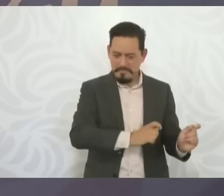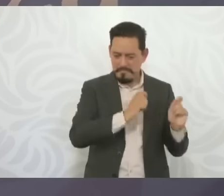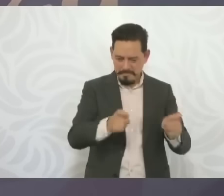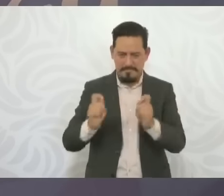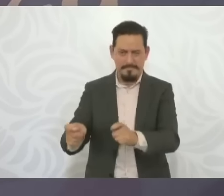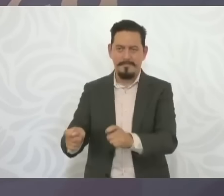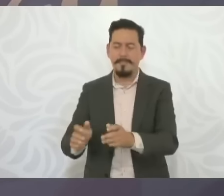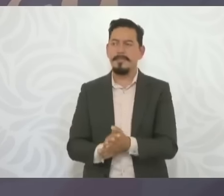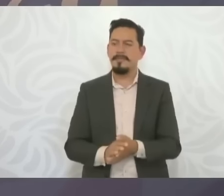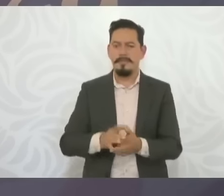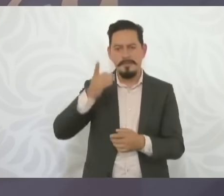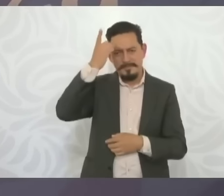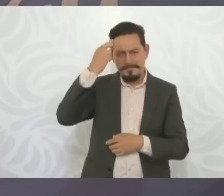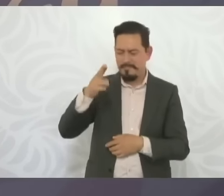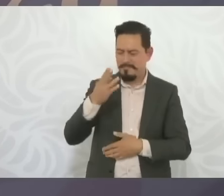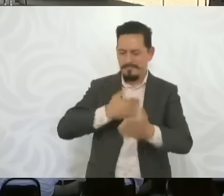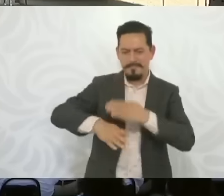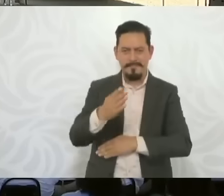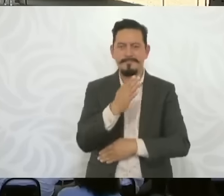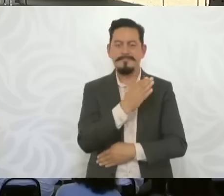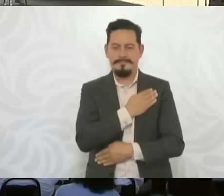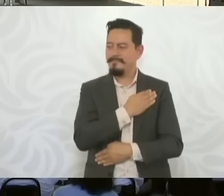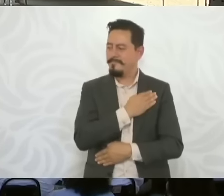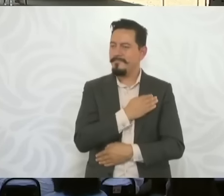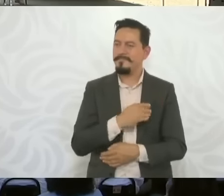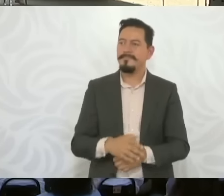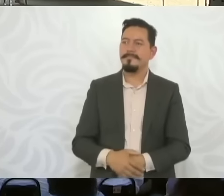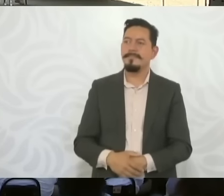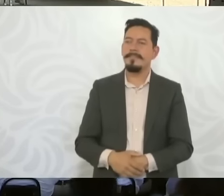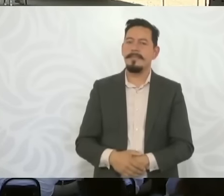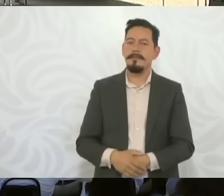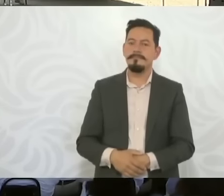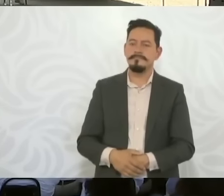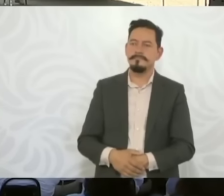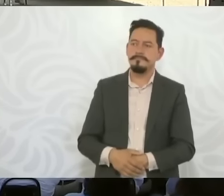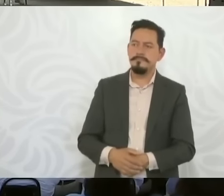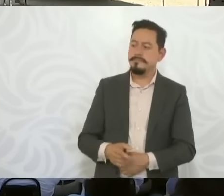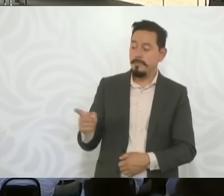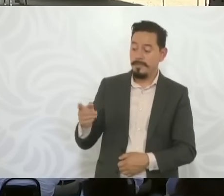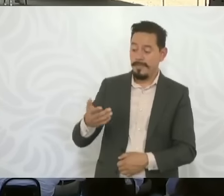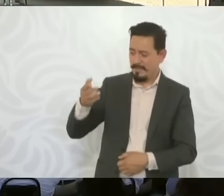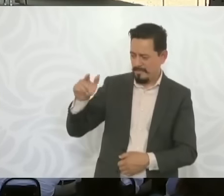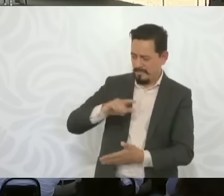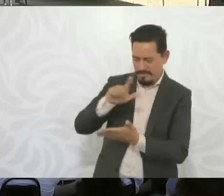Doctora Claudia Shembardo, la reforma constitucional que usted impulsó desde el inicio